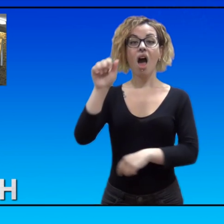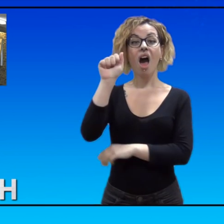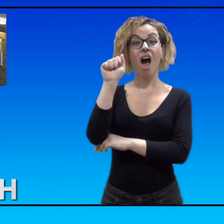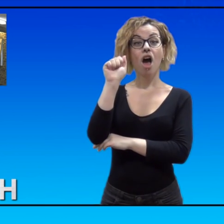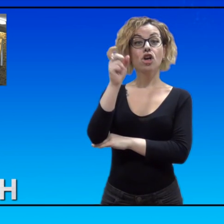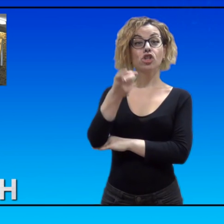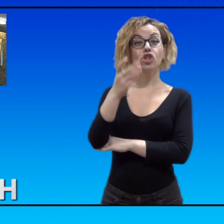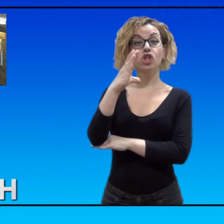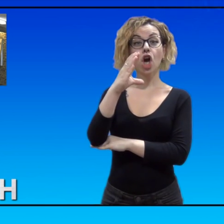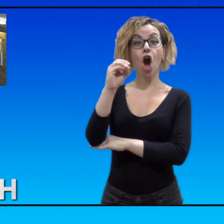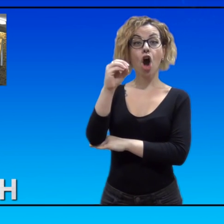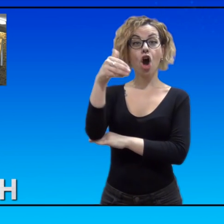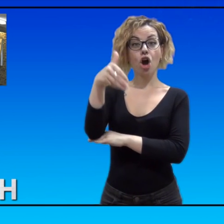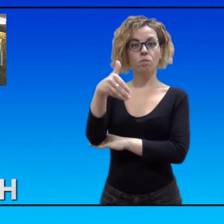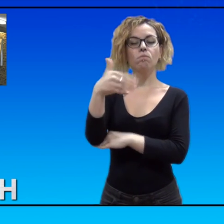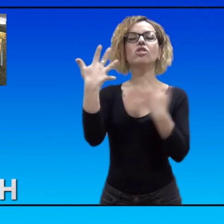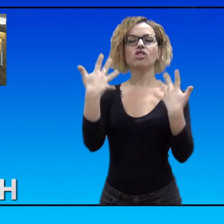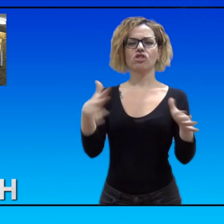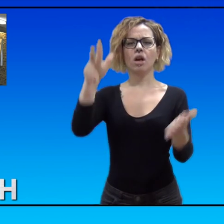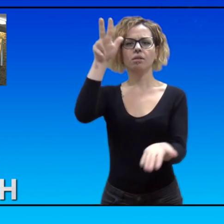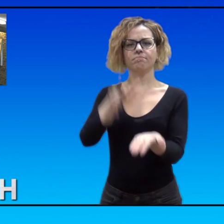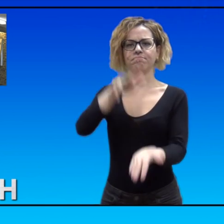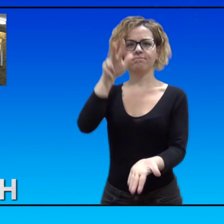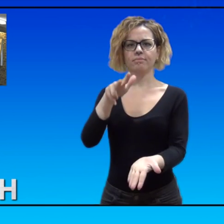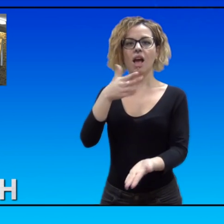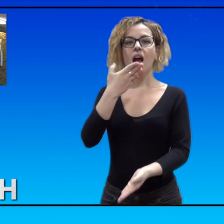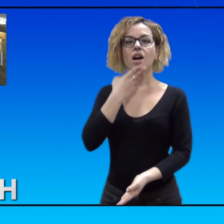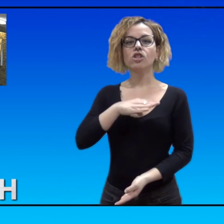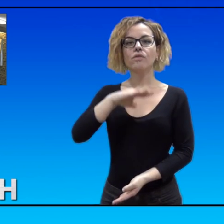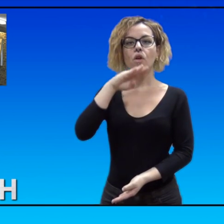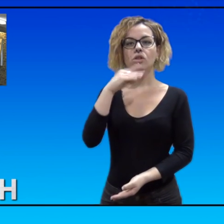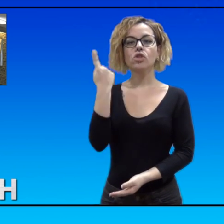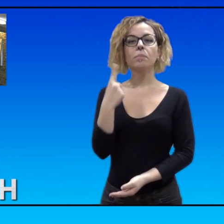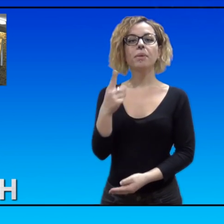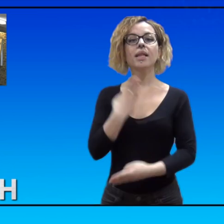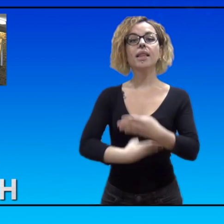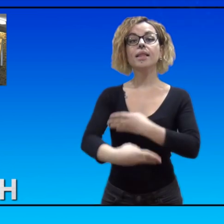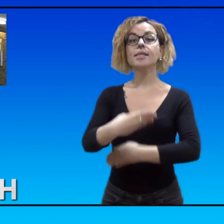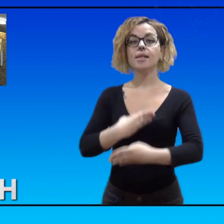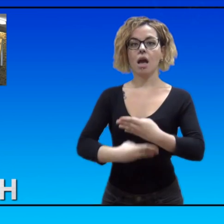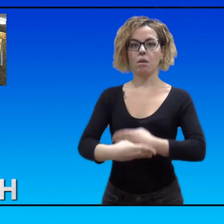che sono state varate le nuove agevolazioni AGCOM per le persone disabili.